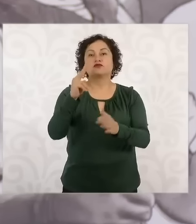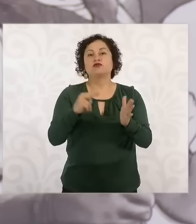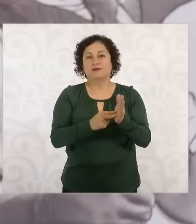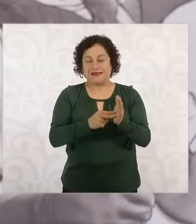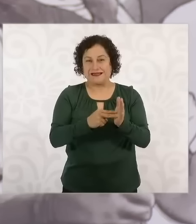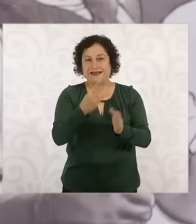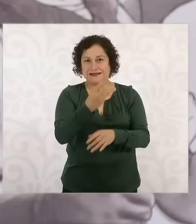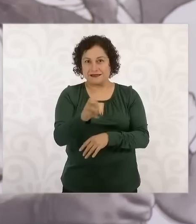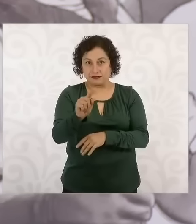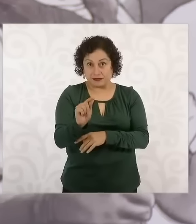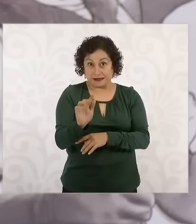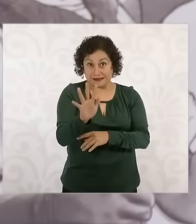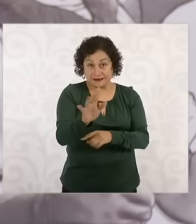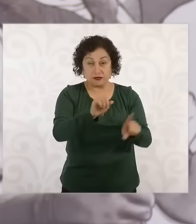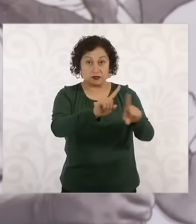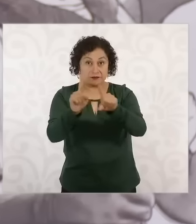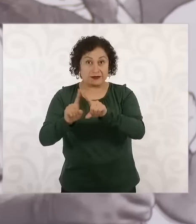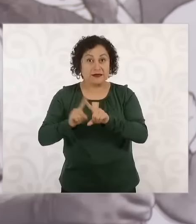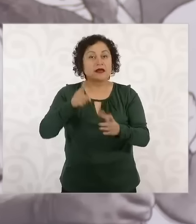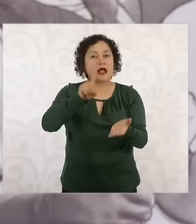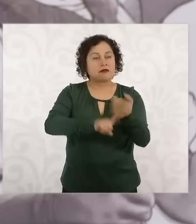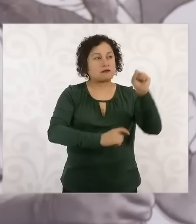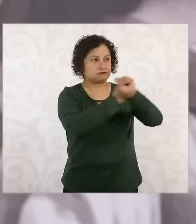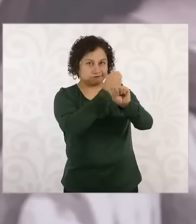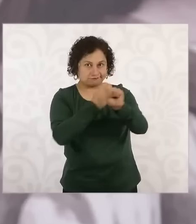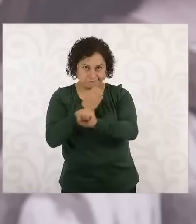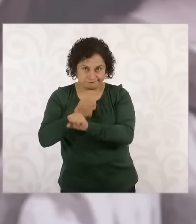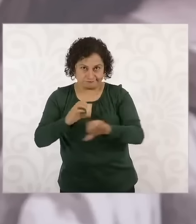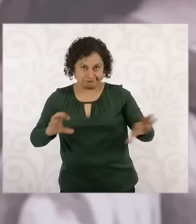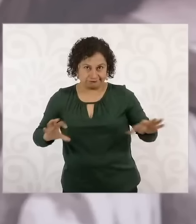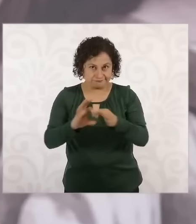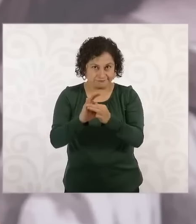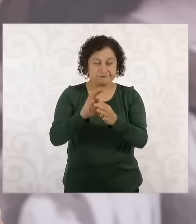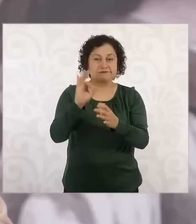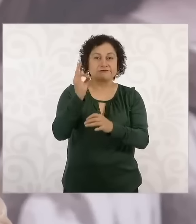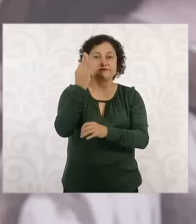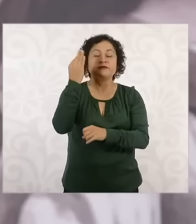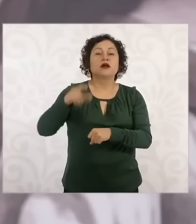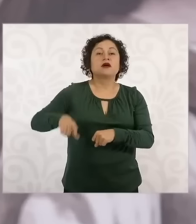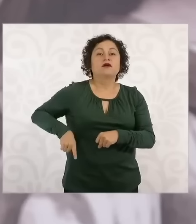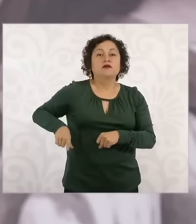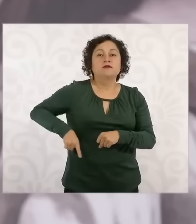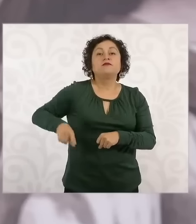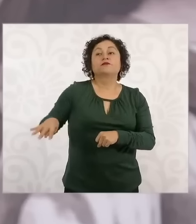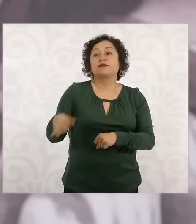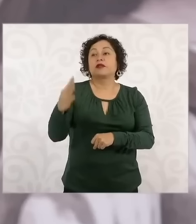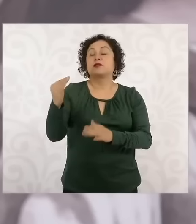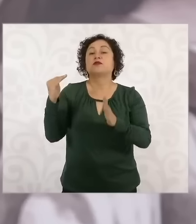de los estados federalizados vamos a participar 14,000 compañeros de la Secretaría de Bienestar,